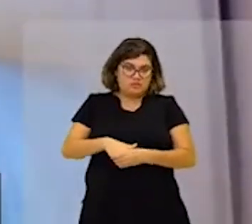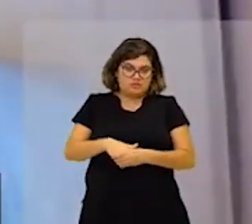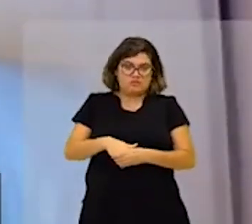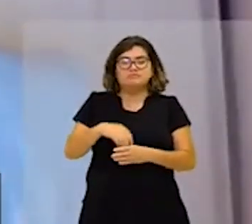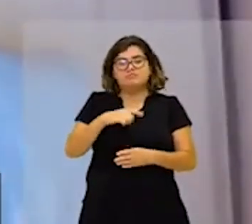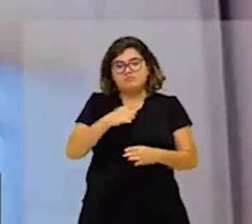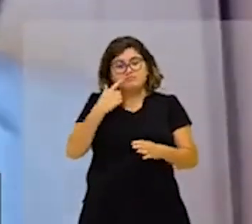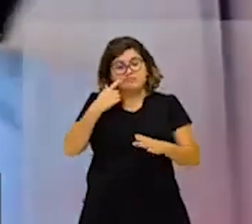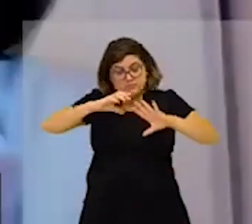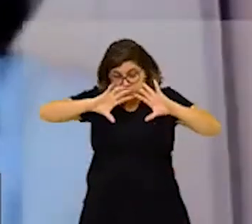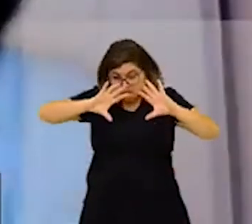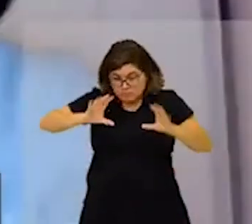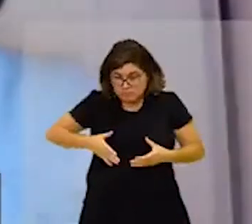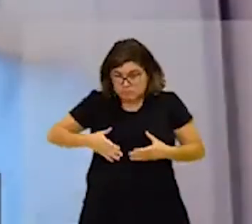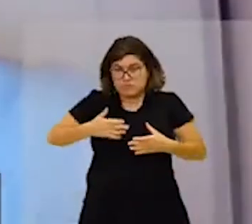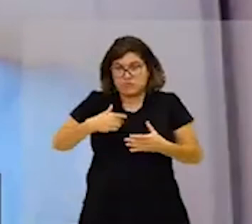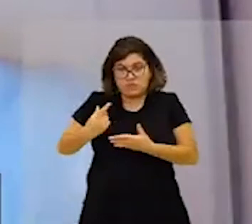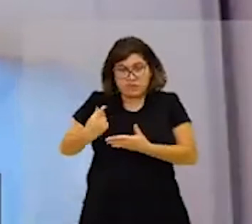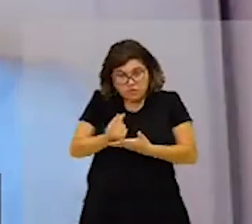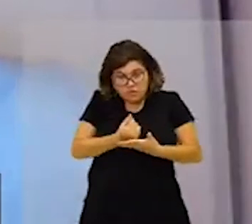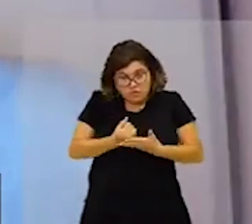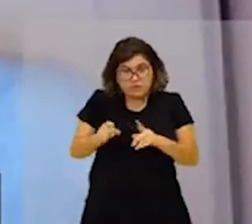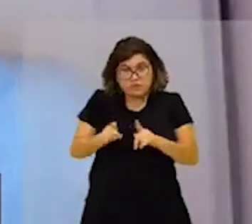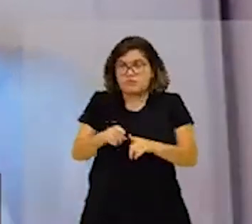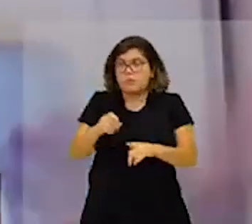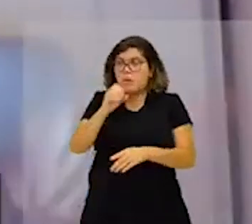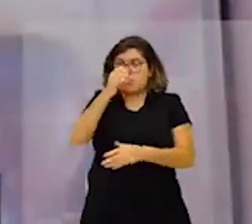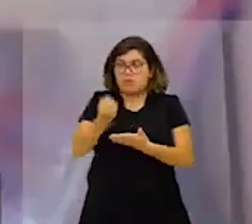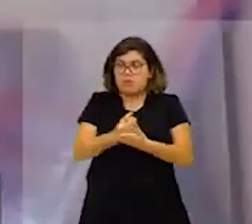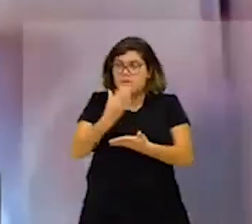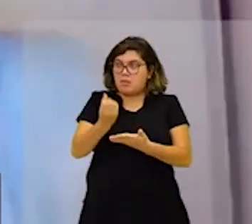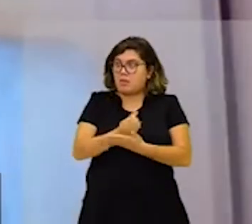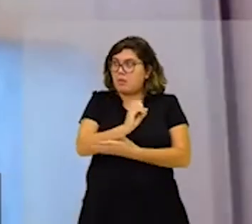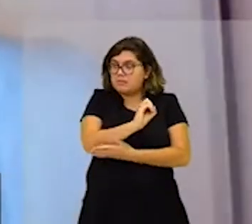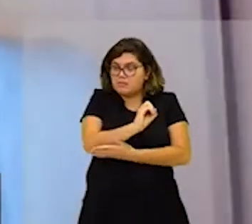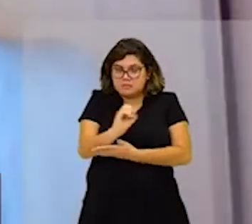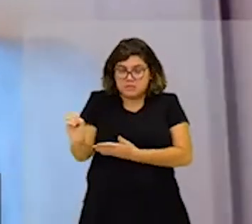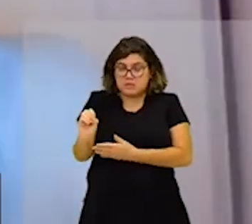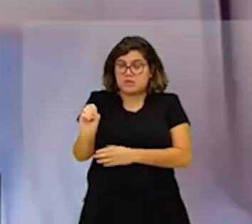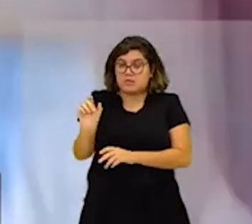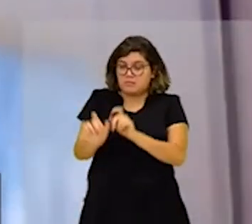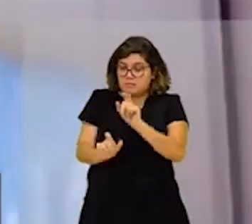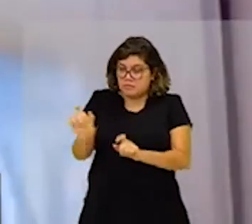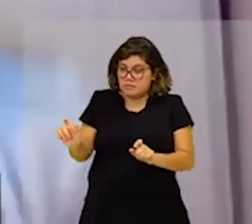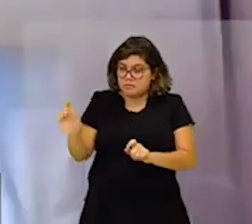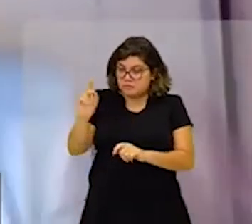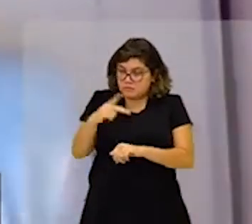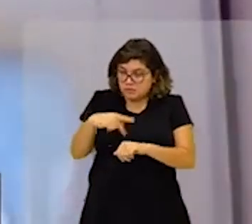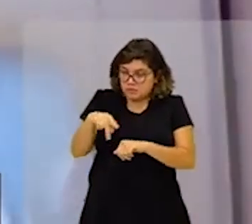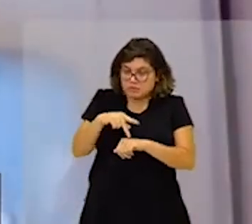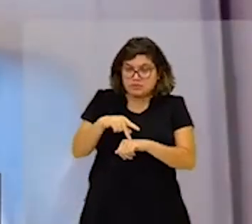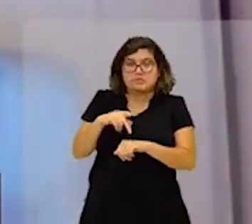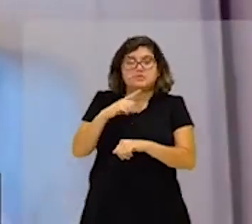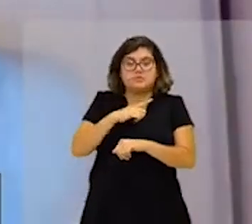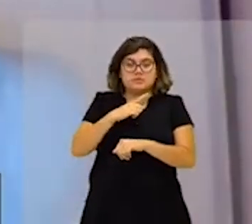de pessoas mentiras e analfabeta o que no período pós-abolição excluiu me marginalizou as pessoas